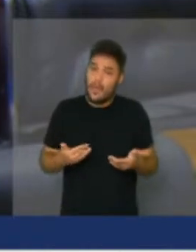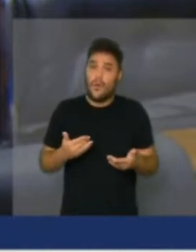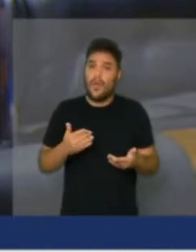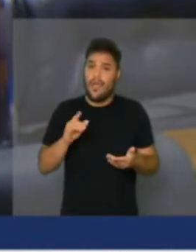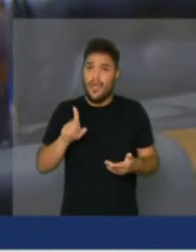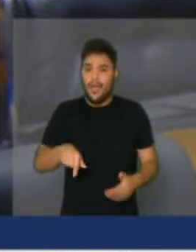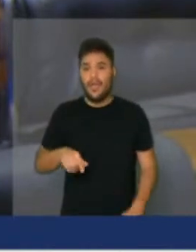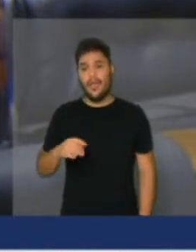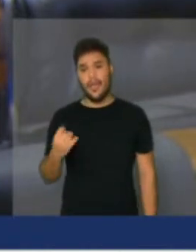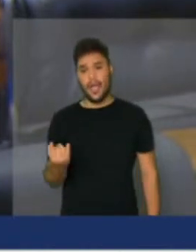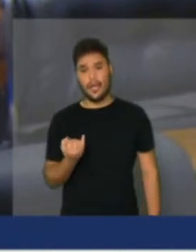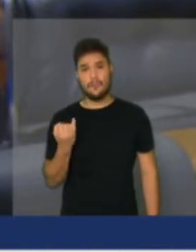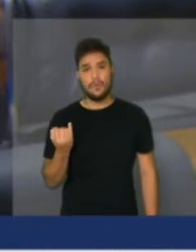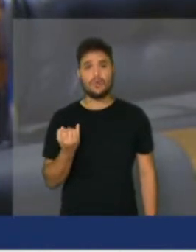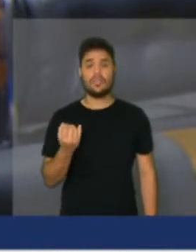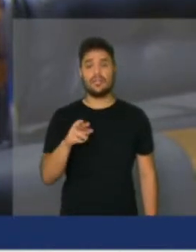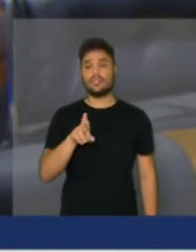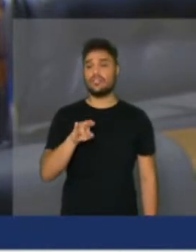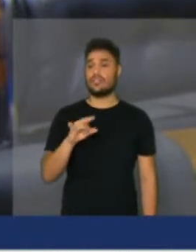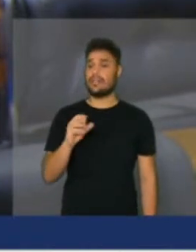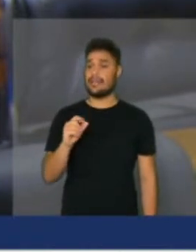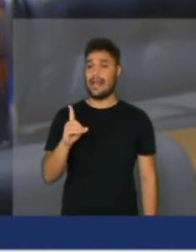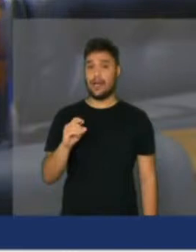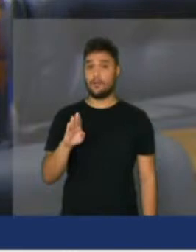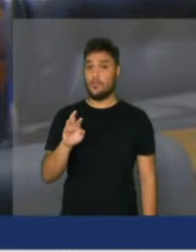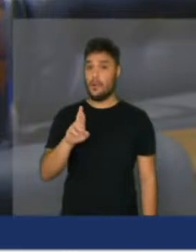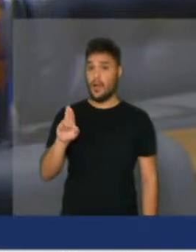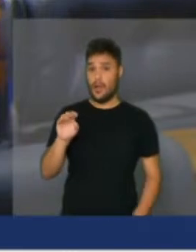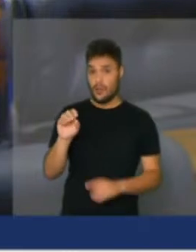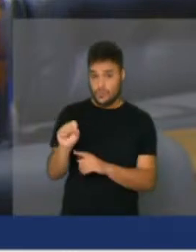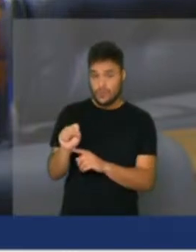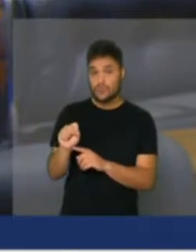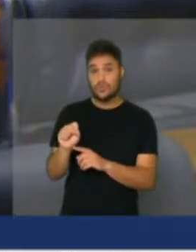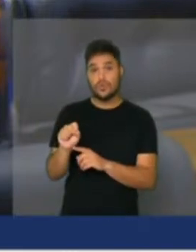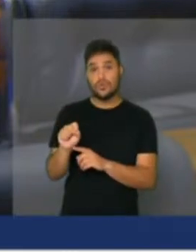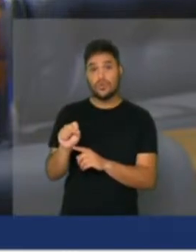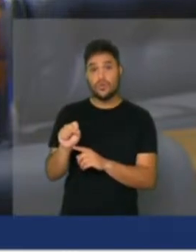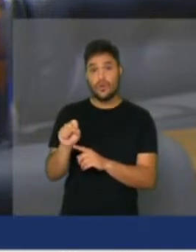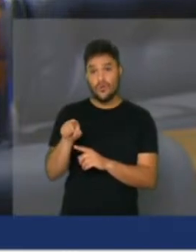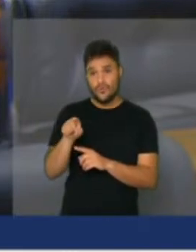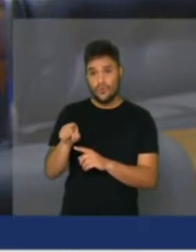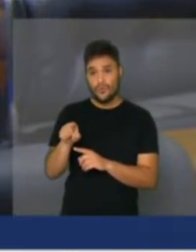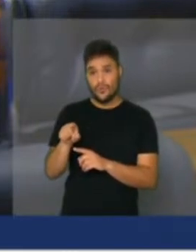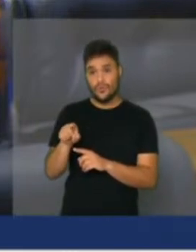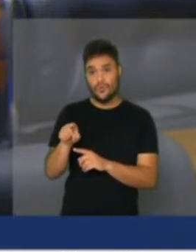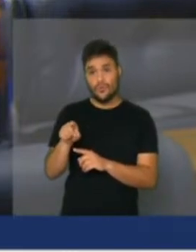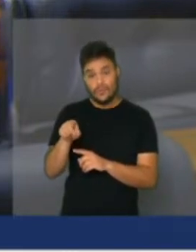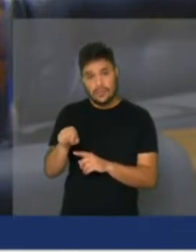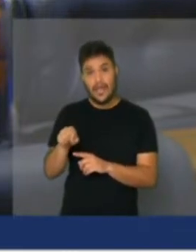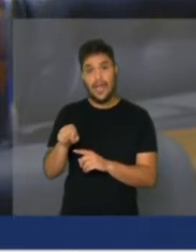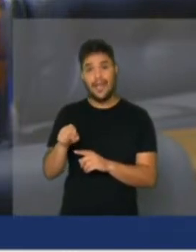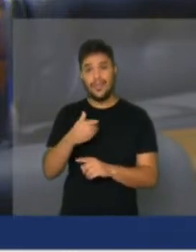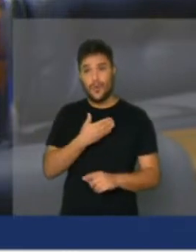BARROS, QUE NOS APRESENTASSE AQUI QUAIS SÃO OS COMPROMISSOS DO MINISTÉRIO, DO MINISTRO, MELHOR DIZENDO, ESTÁ AQUI NOSSO LÍDER EU VOU